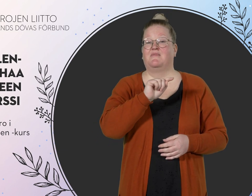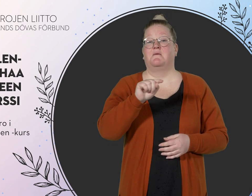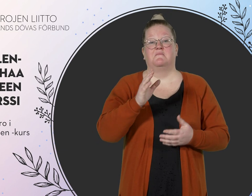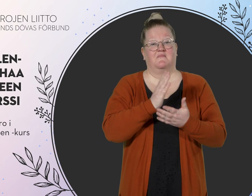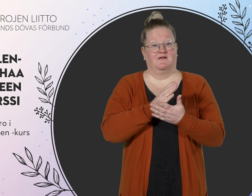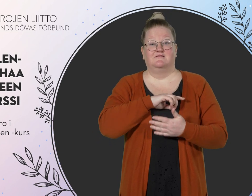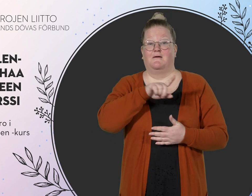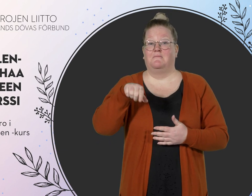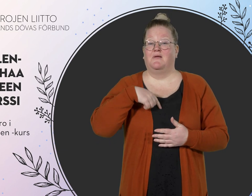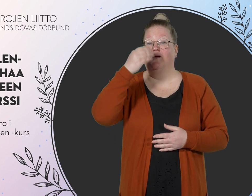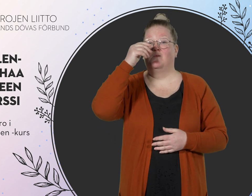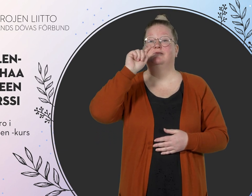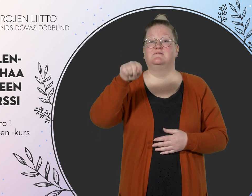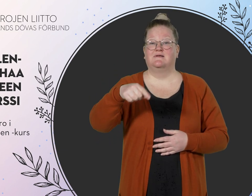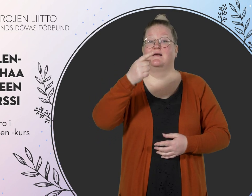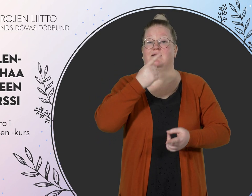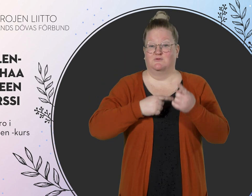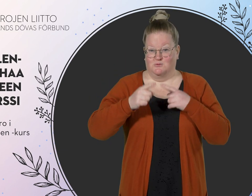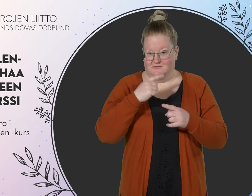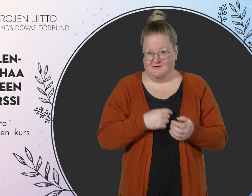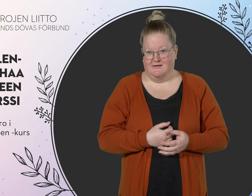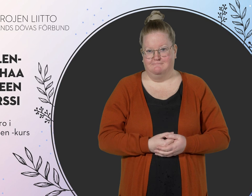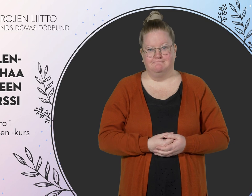Keskustelemme tällä kurssilla näistä asioista.